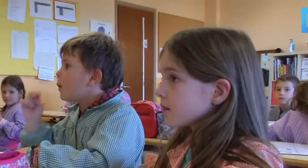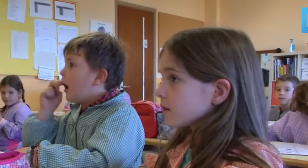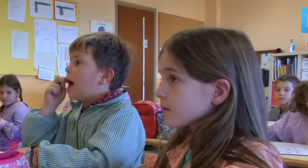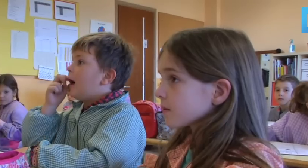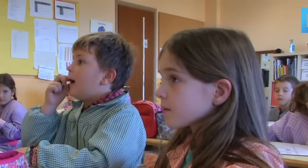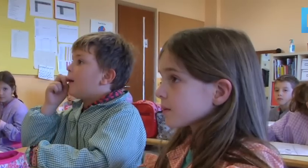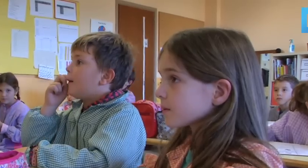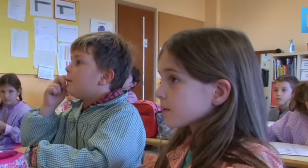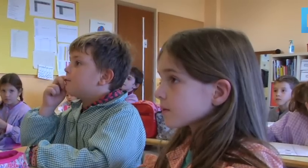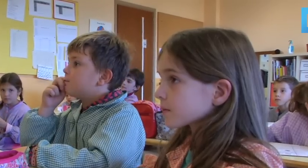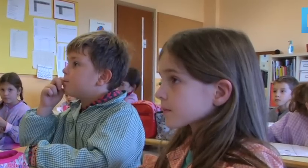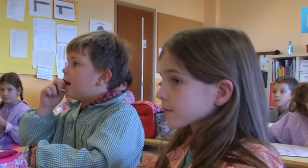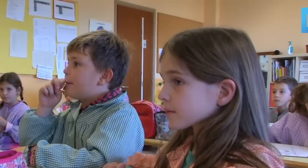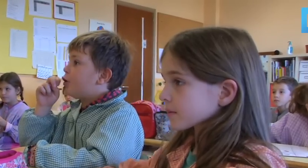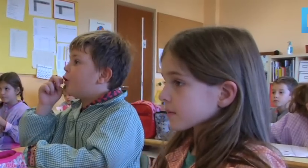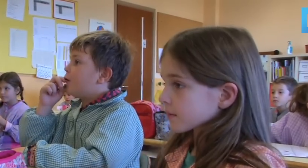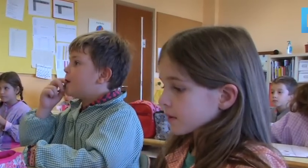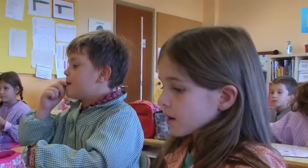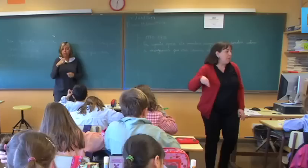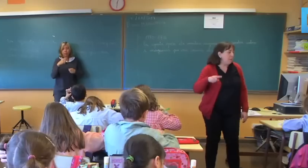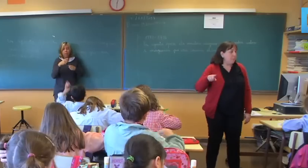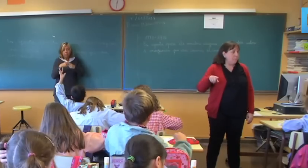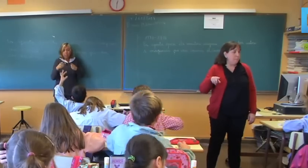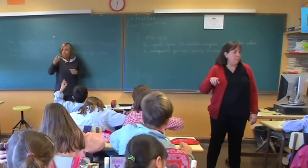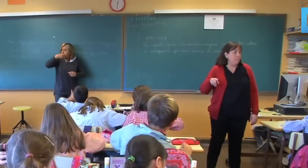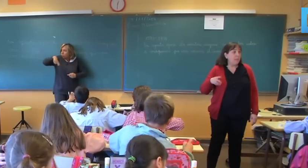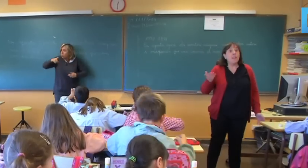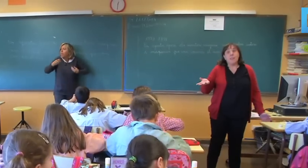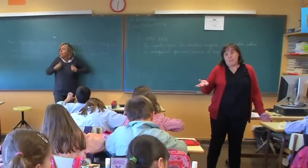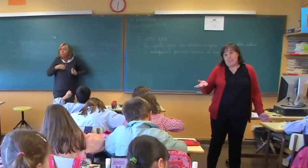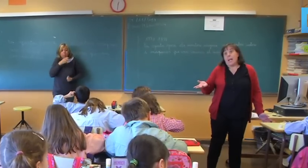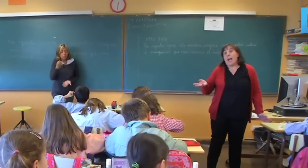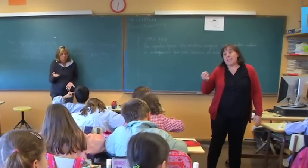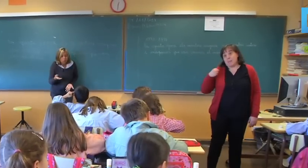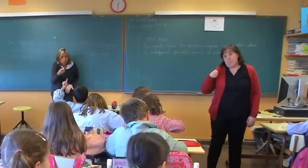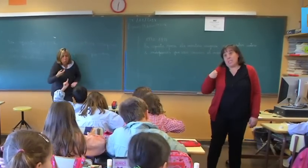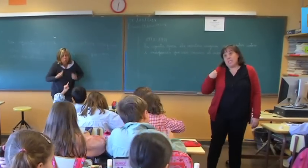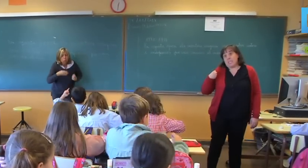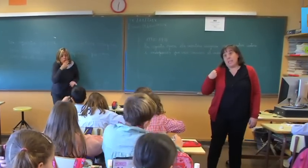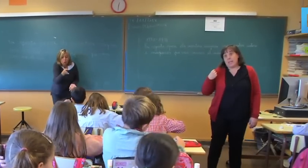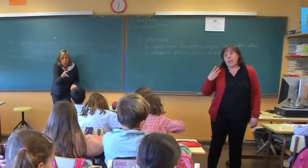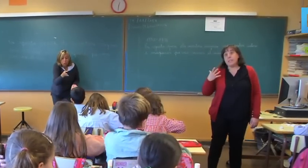para que el desarrollo de estos alumnos sea total, promoviendo sobre todo actitudes de trato igualitario.